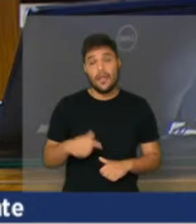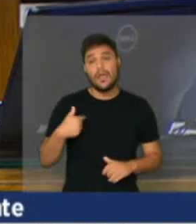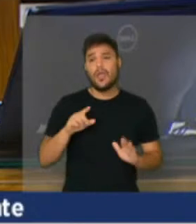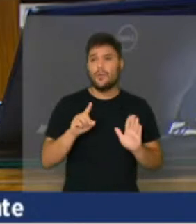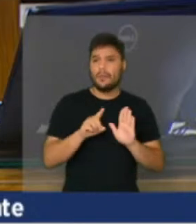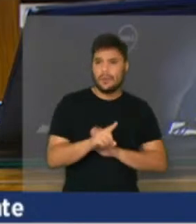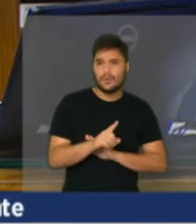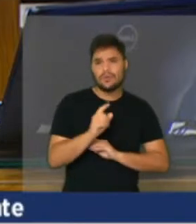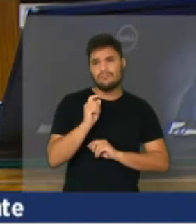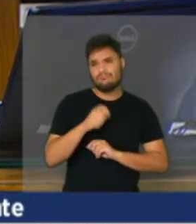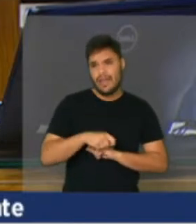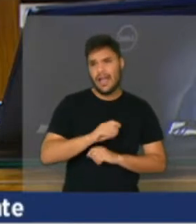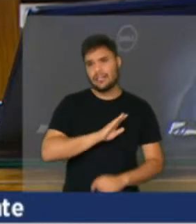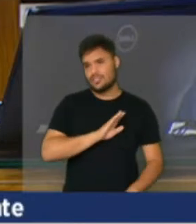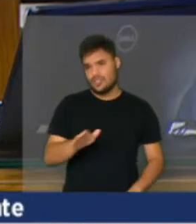FAVOR NÉ , EU VOU CONSULTAR